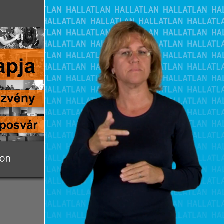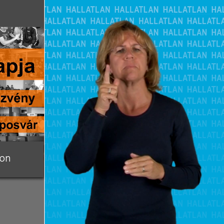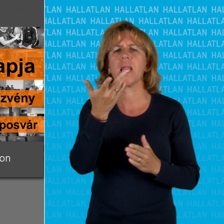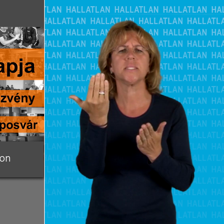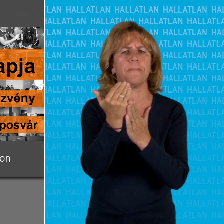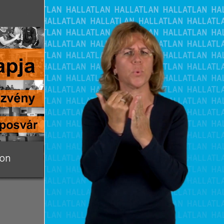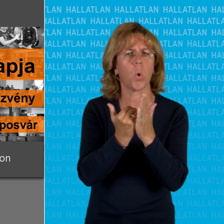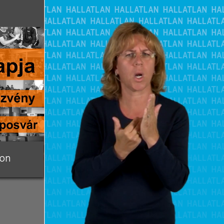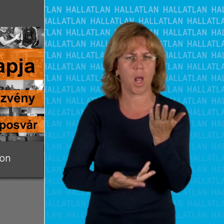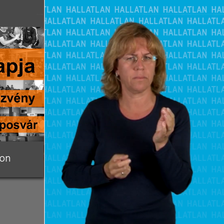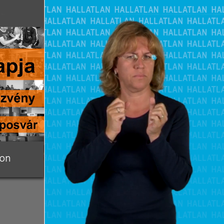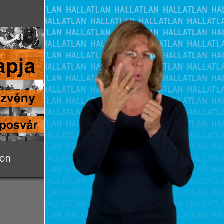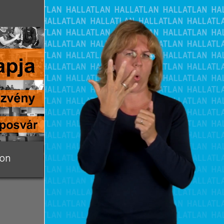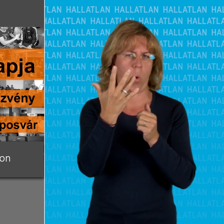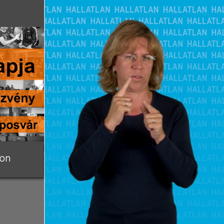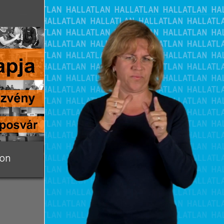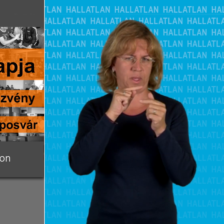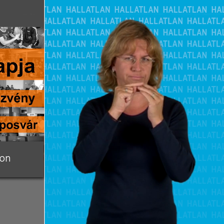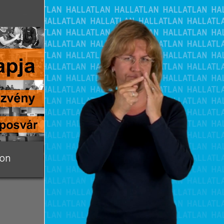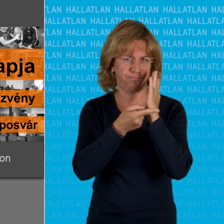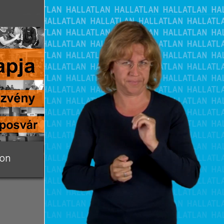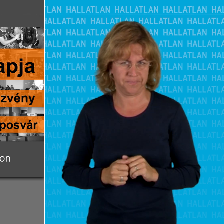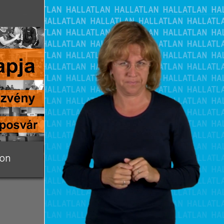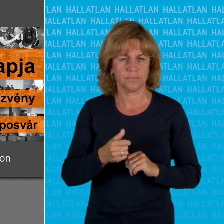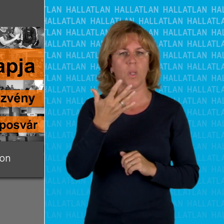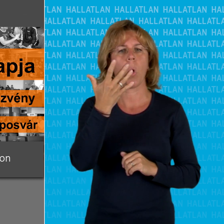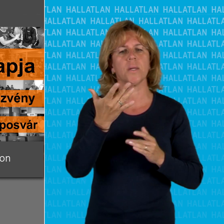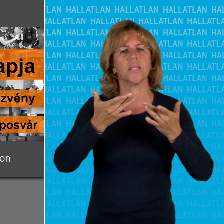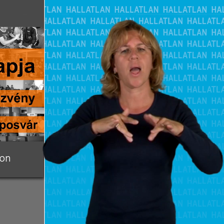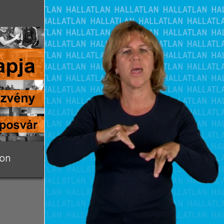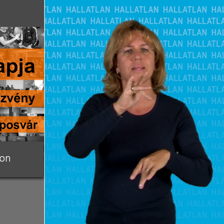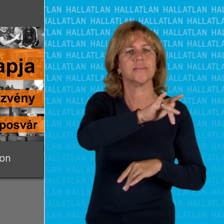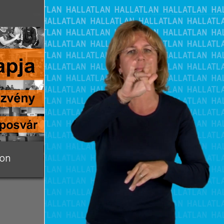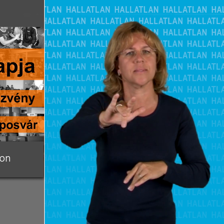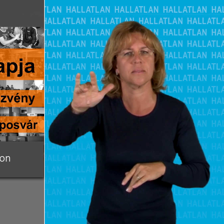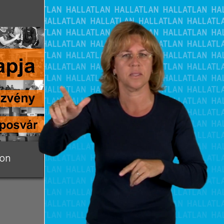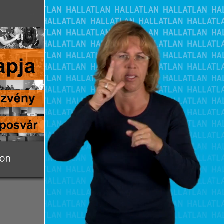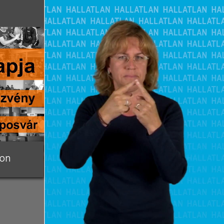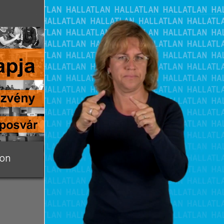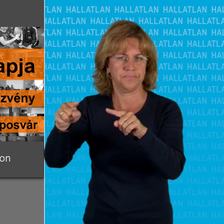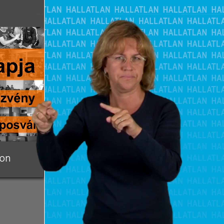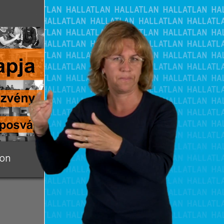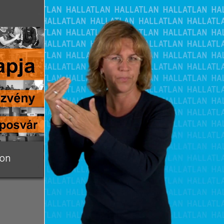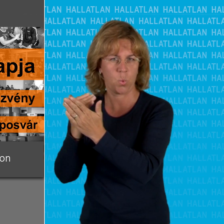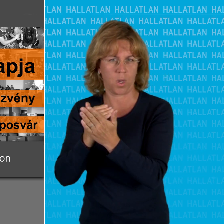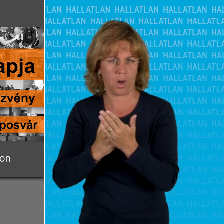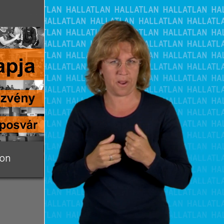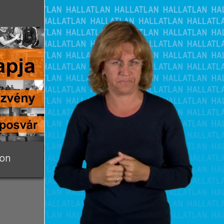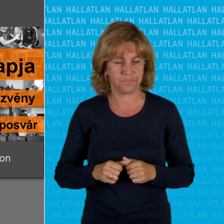Öt helyszínen lesznek programok: